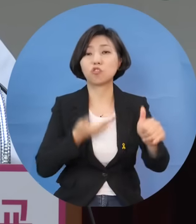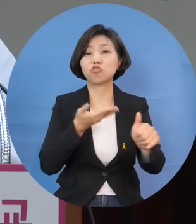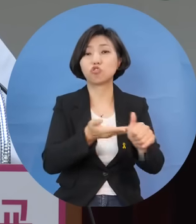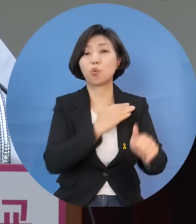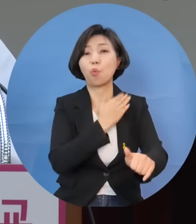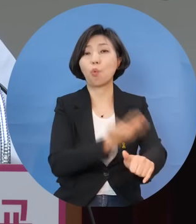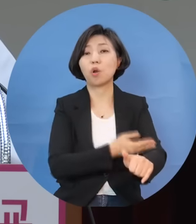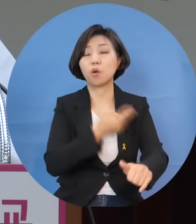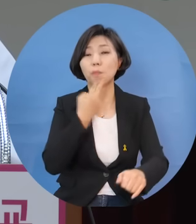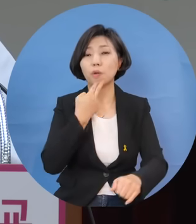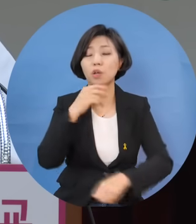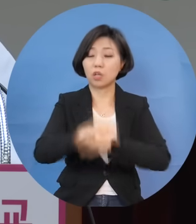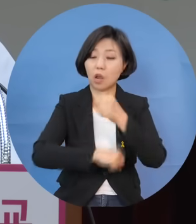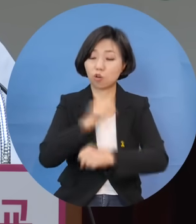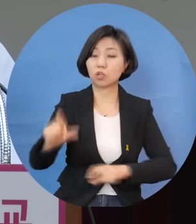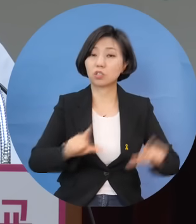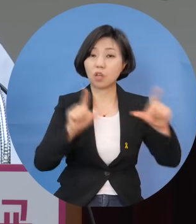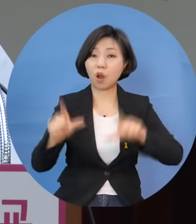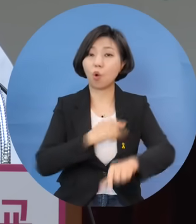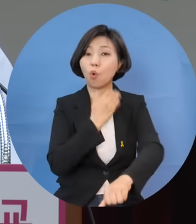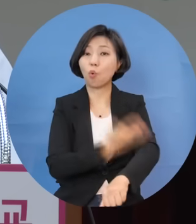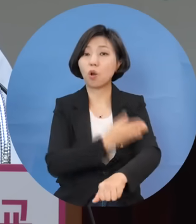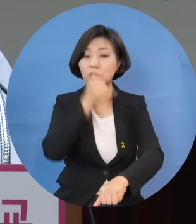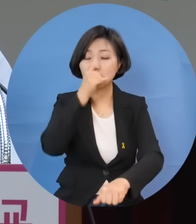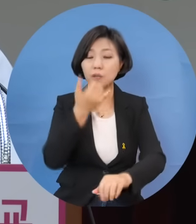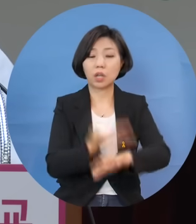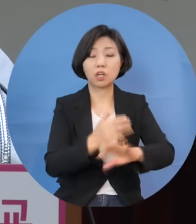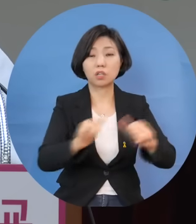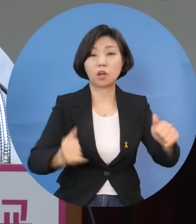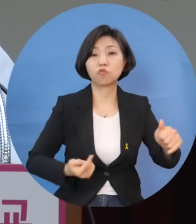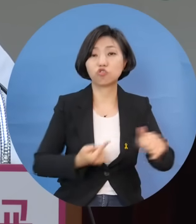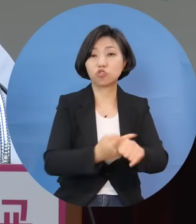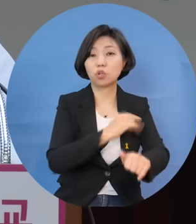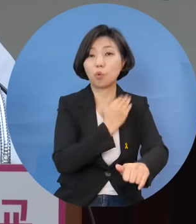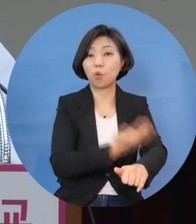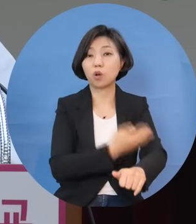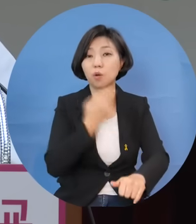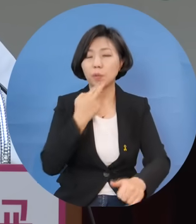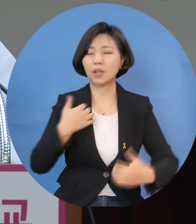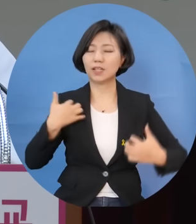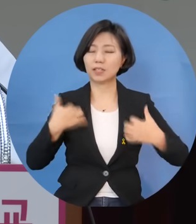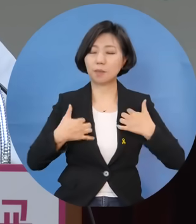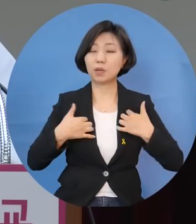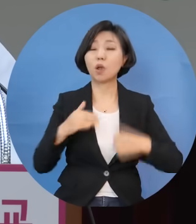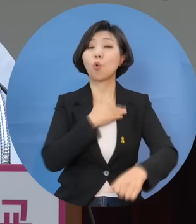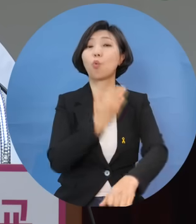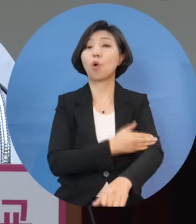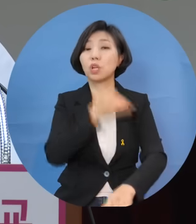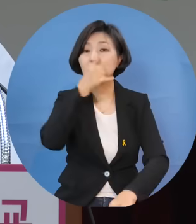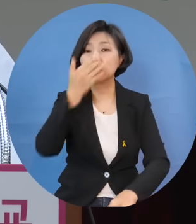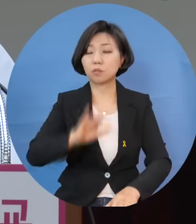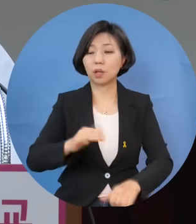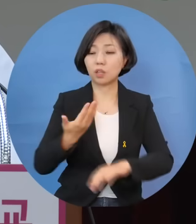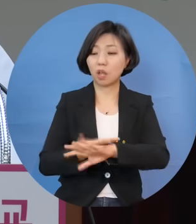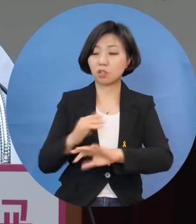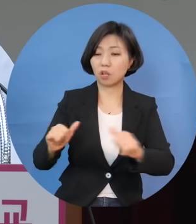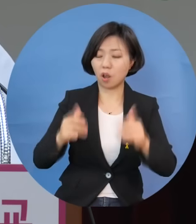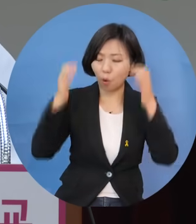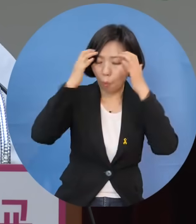내가 마음껏 살 권리는 있지만 남을 죽일 권리는 없어요. 내가 즐거움을 추구할 권리가 있지만 남을 괴롭힐 권리는 없고,